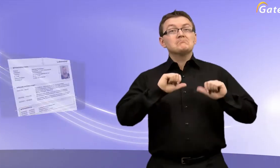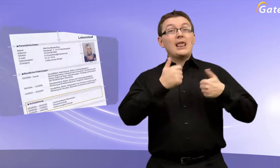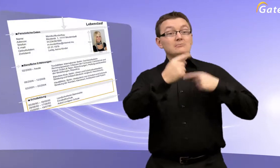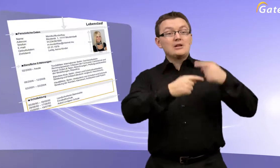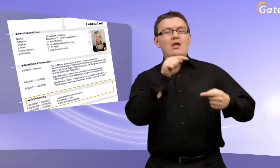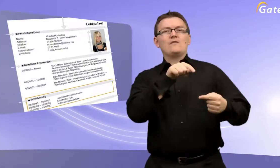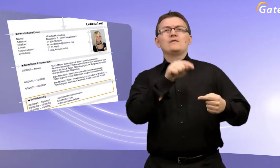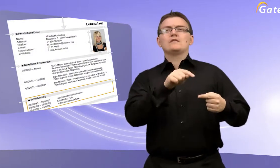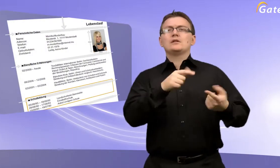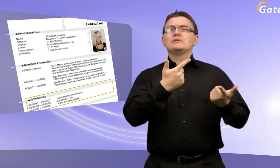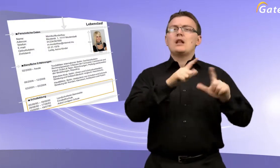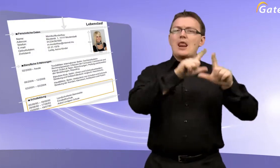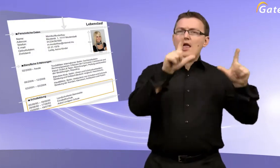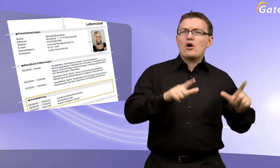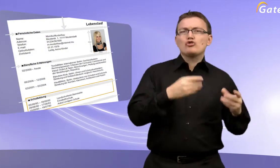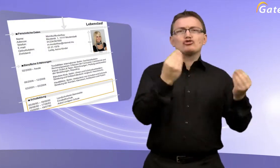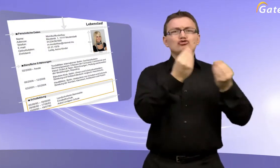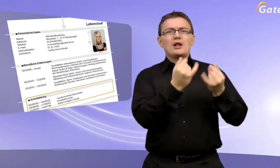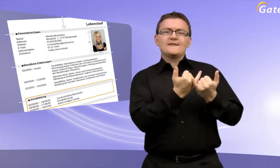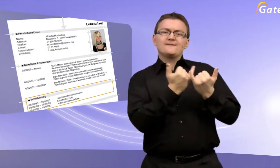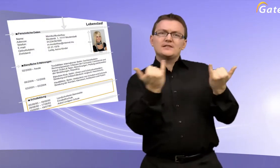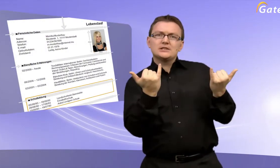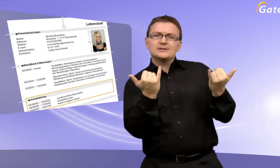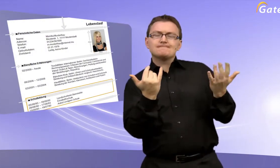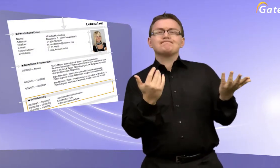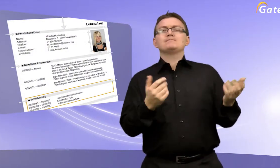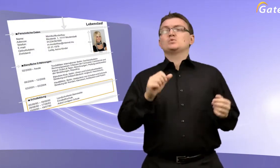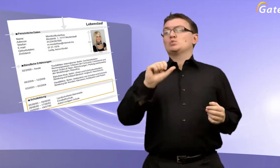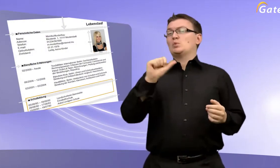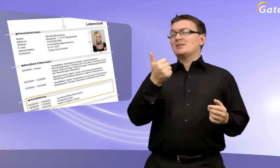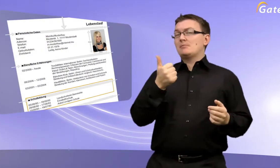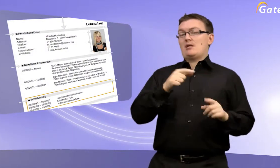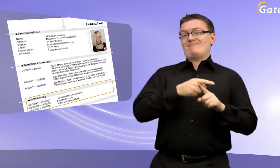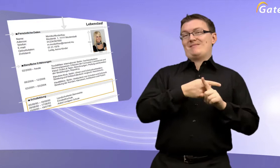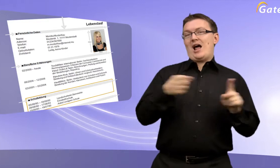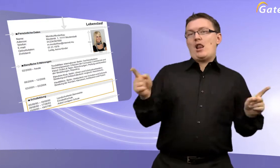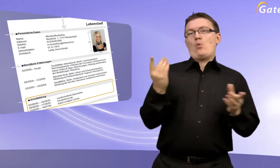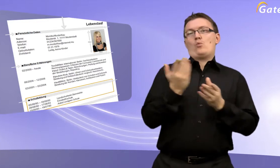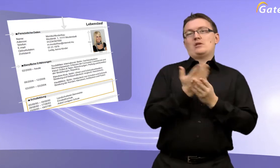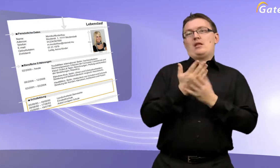Der Style, bzw. das Layout einer Bewerbung sollte einheitlich sein. Dies betrifft alle